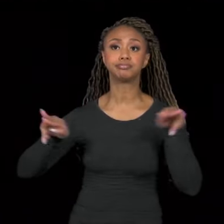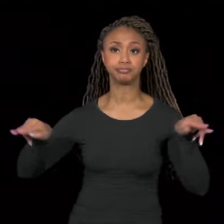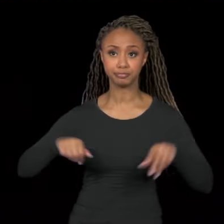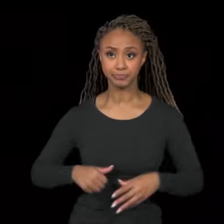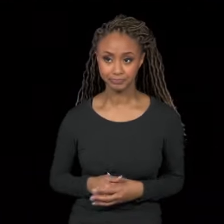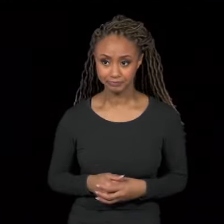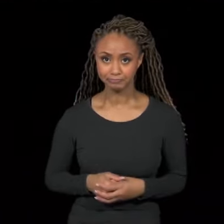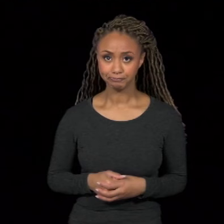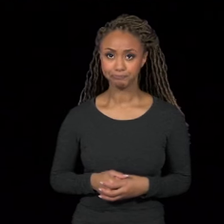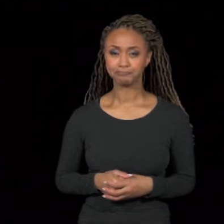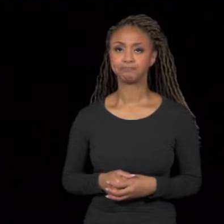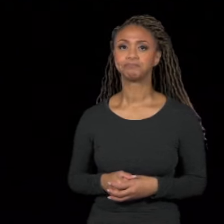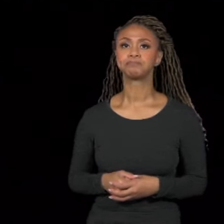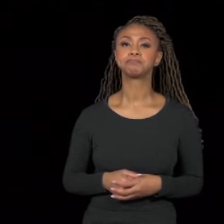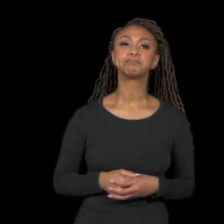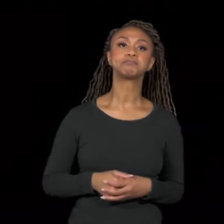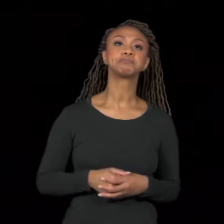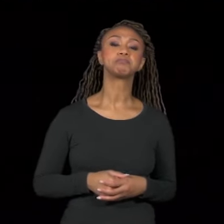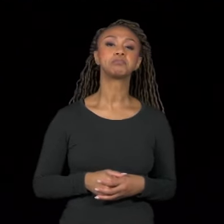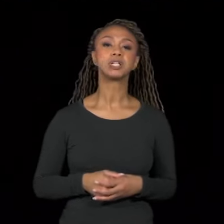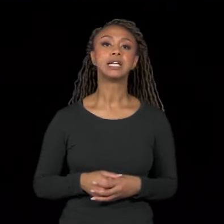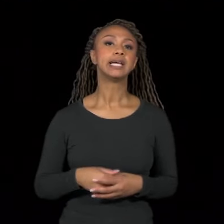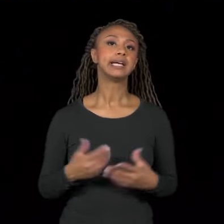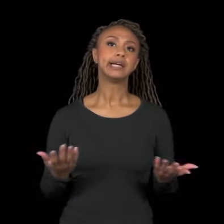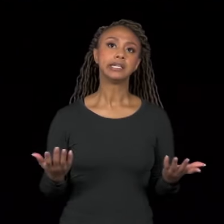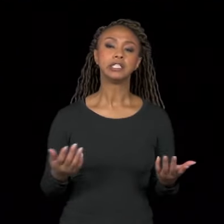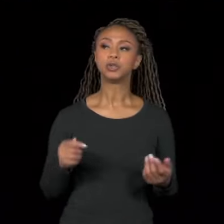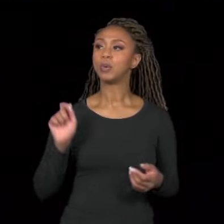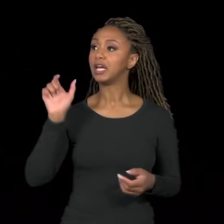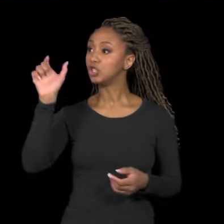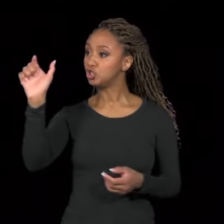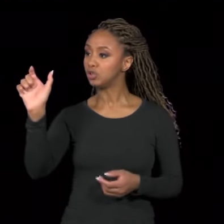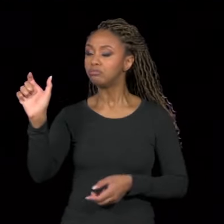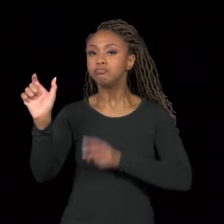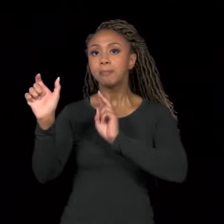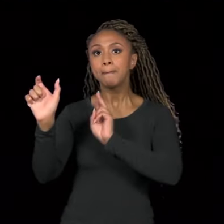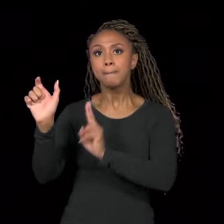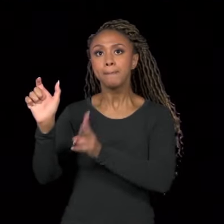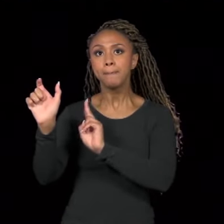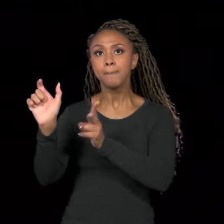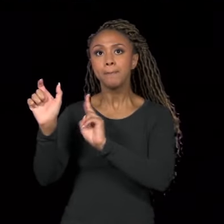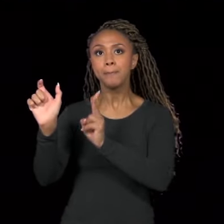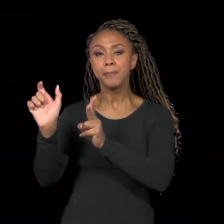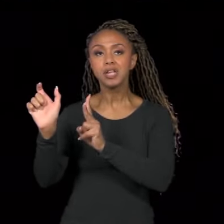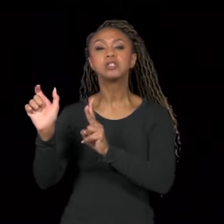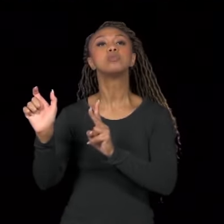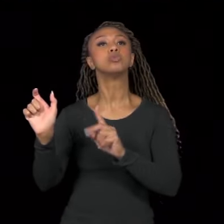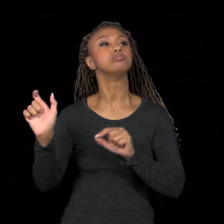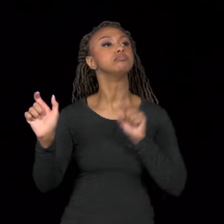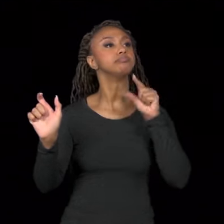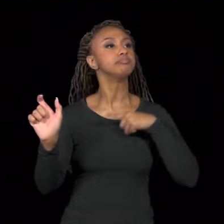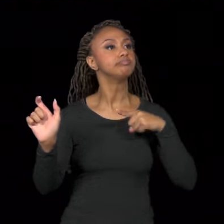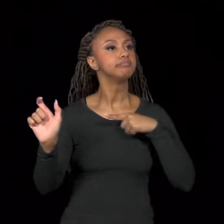O MESMO TIPO ENTIDADE. ESSE RELACIONAMENTO, ENTÃO, É CHAMADO DE "RECURSIVO".